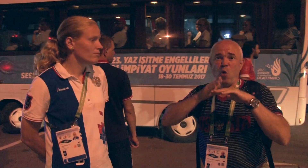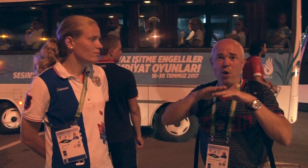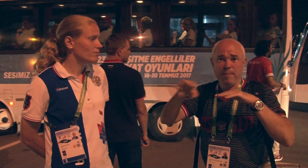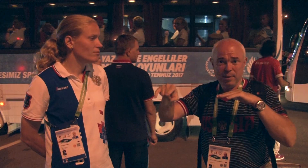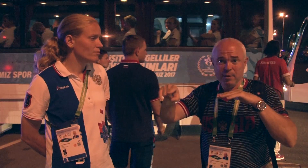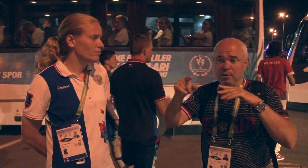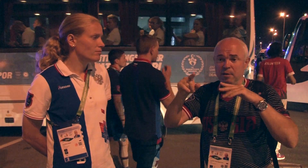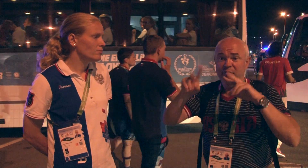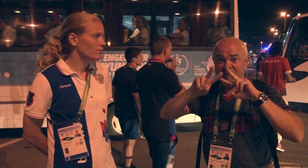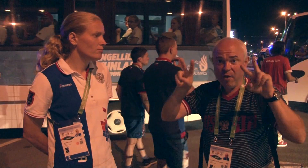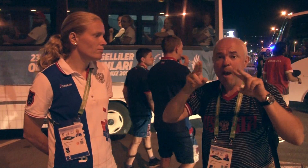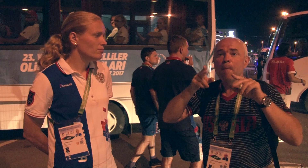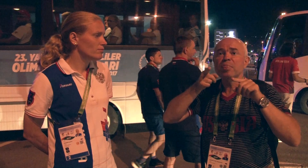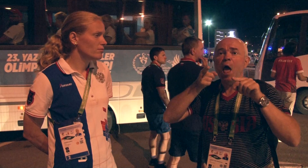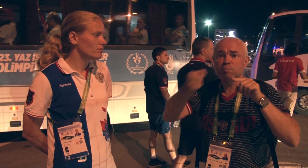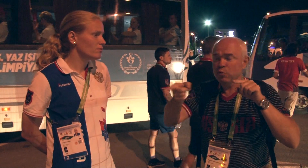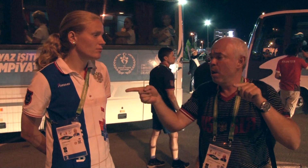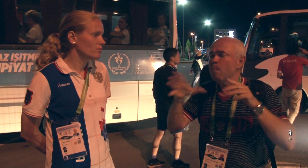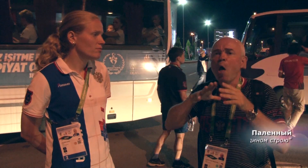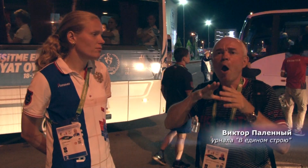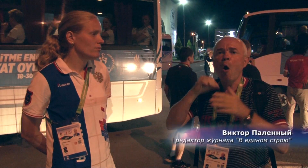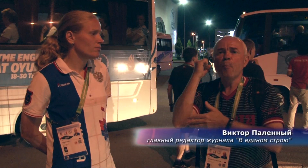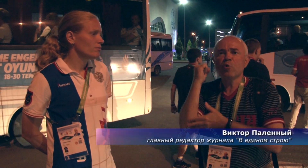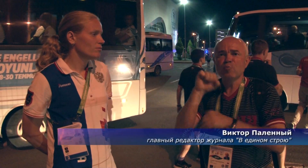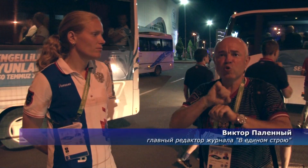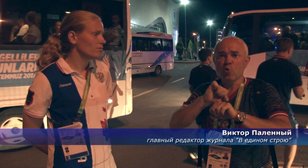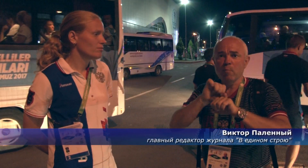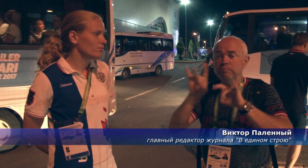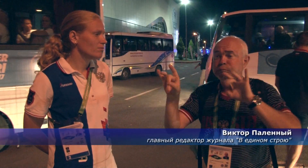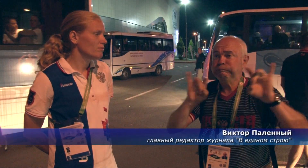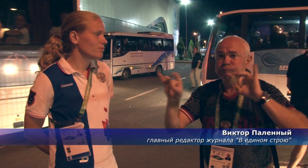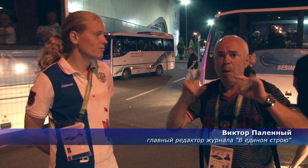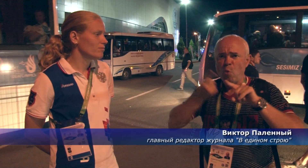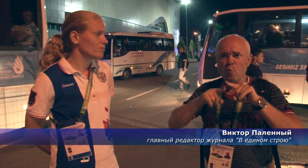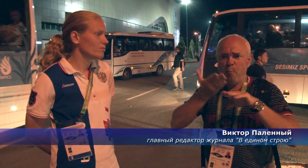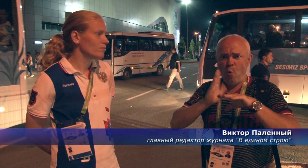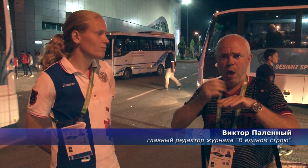Основное и дополнительное время матча Россия – Польша завершилось вничью – 2:2. Россиянки выиграли в серии пенальти. Опорной защитницей была Светлана Гагарина. Раз за разом она срывала атаки соперниц…